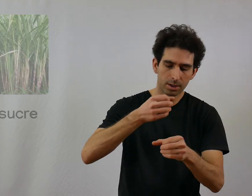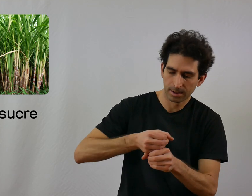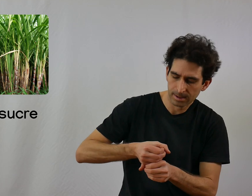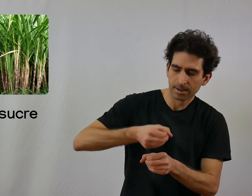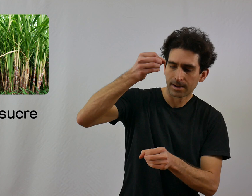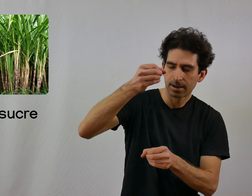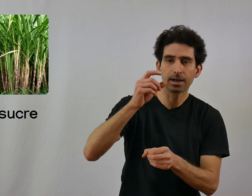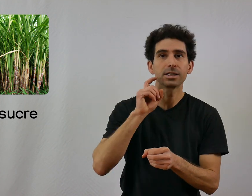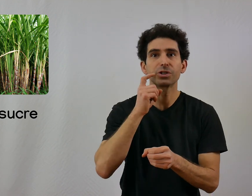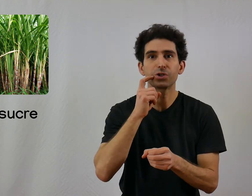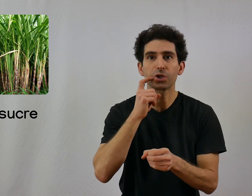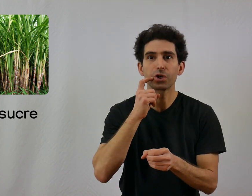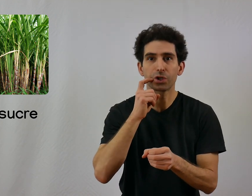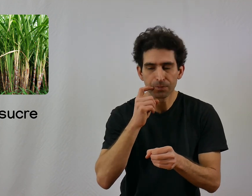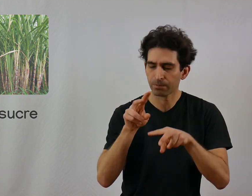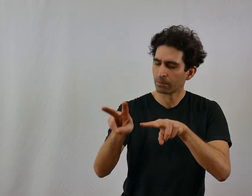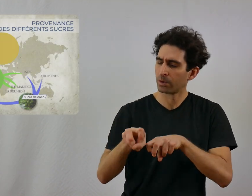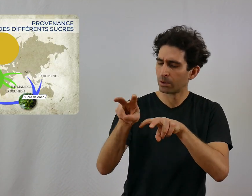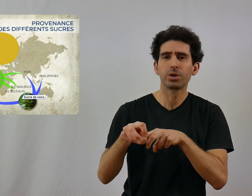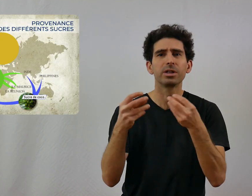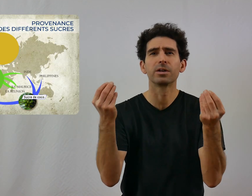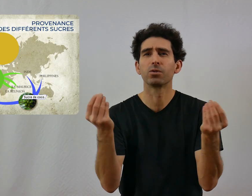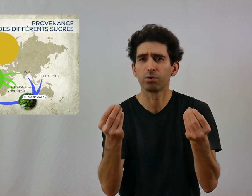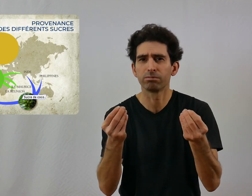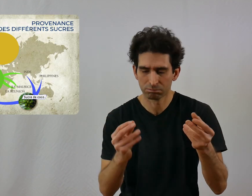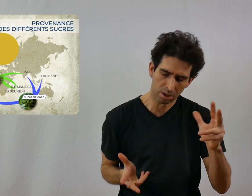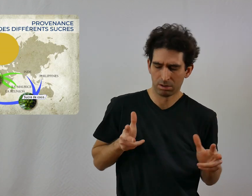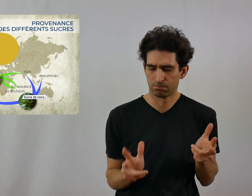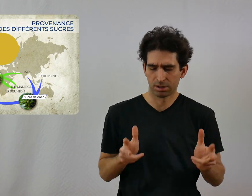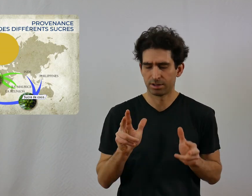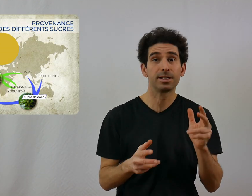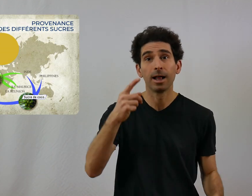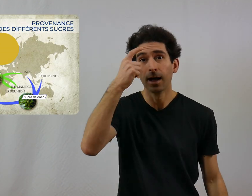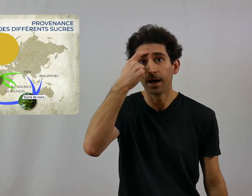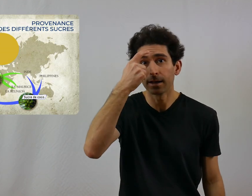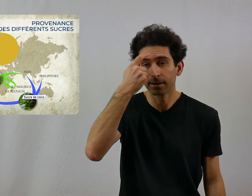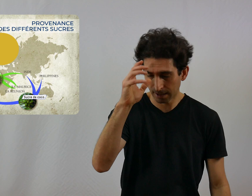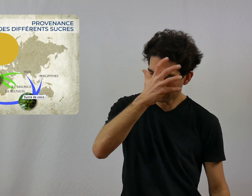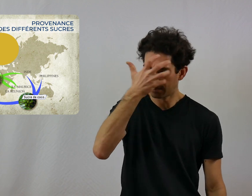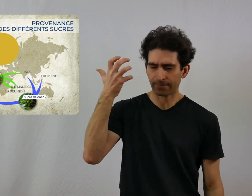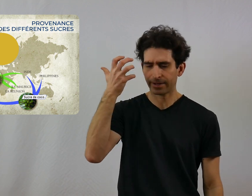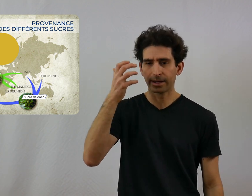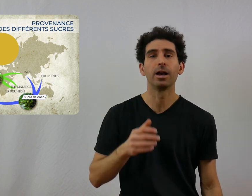la canne à sucre qui est cultivée au Brésil, en Inde, en Afrique